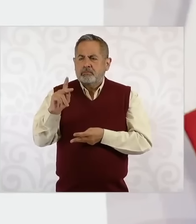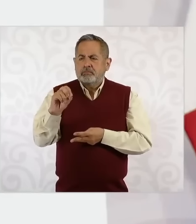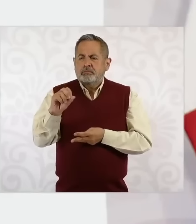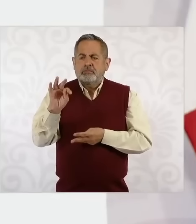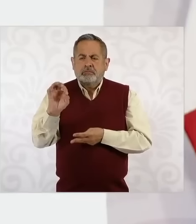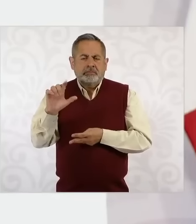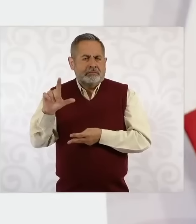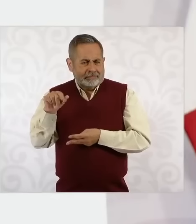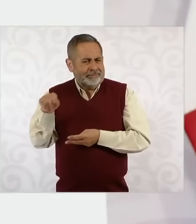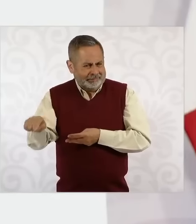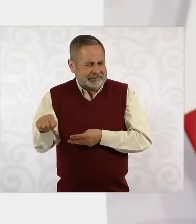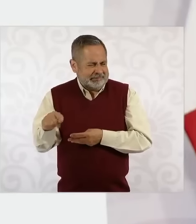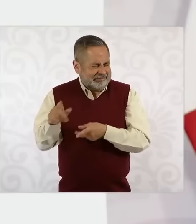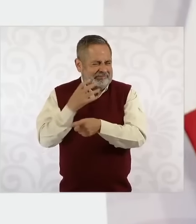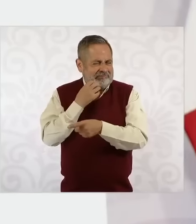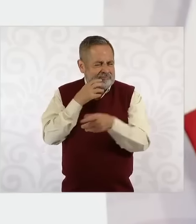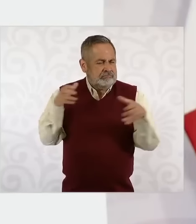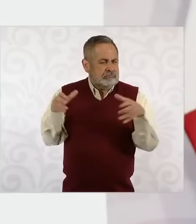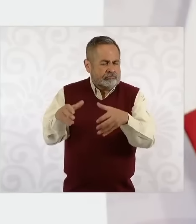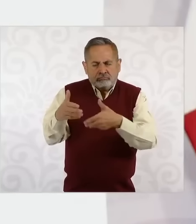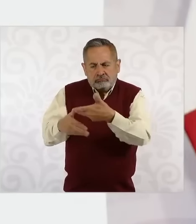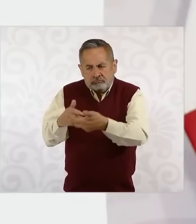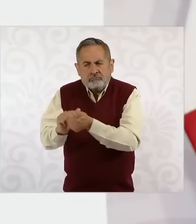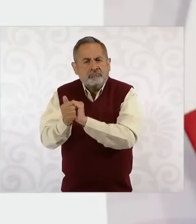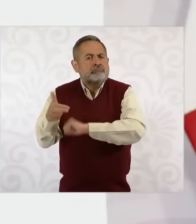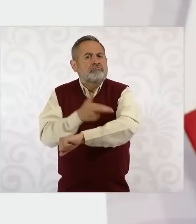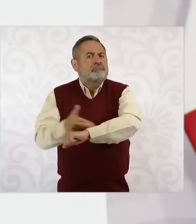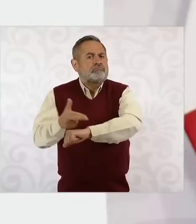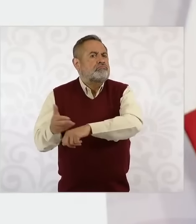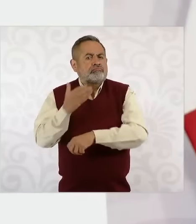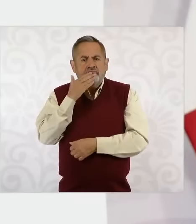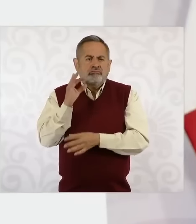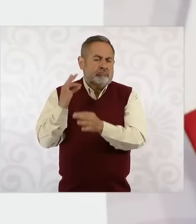este instrumento pues para desarrollo de otras carreteras. Entonces, ¿qué queremos? pues más